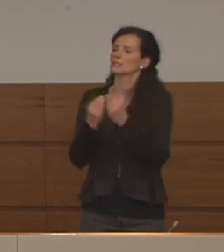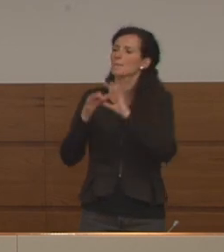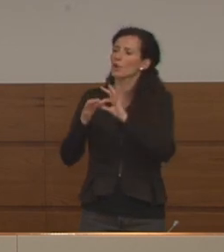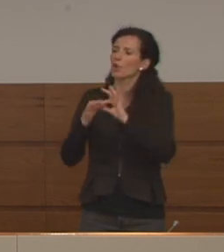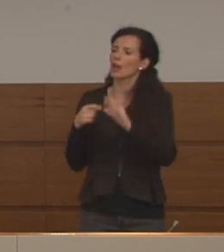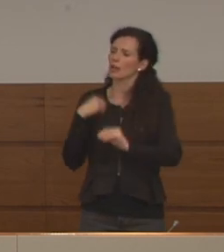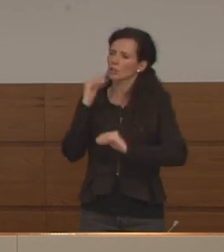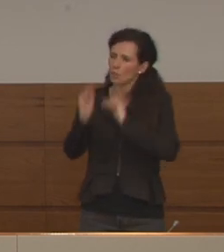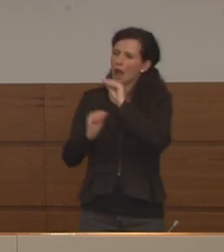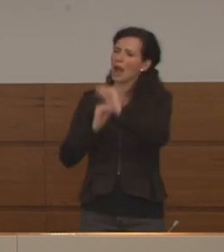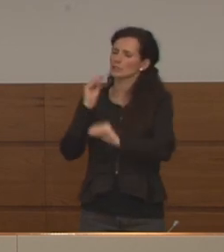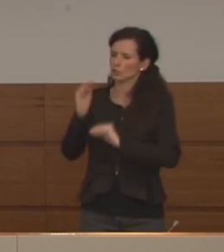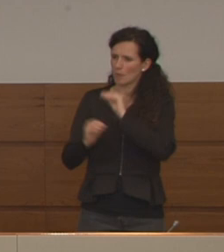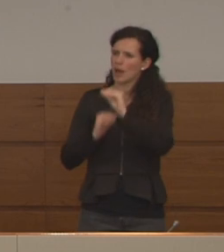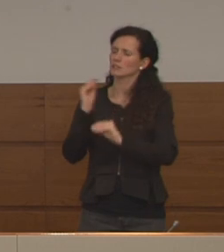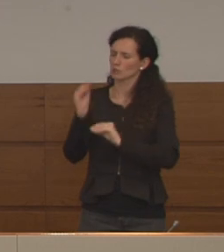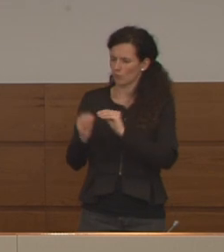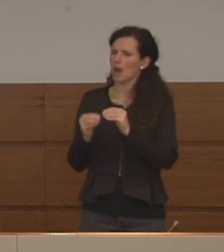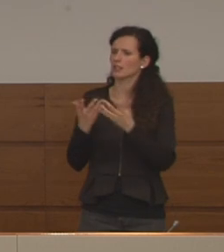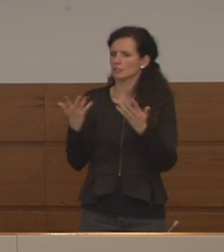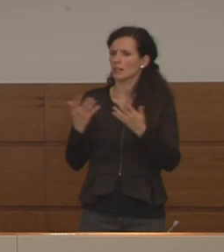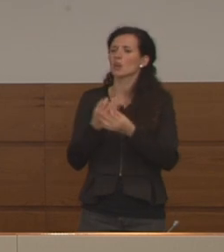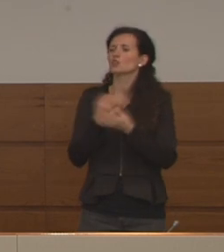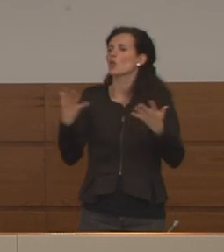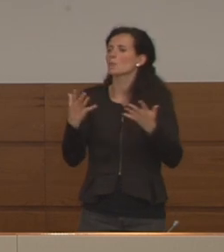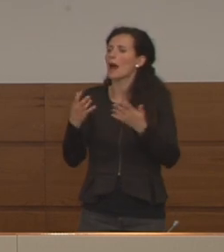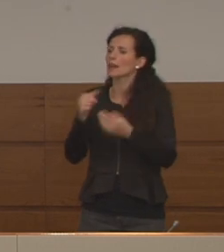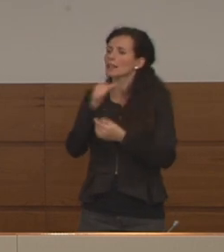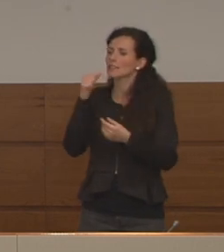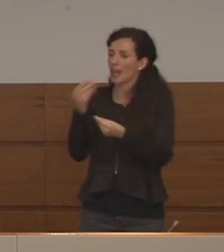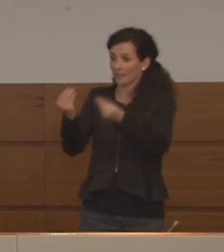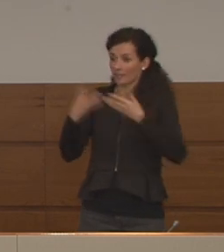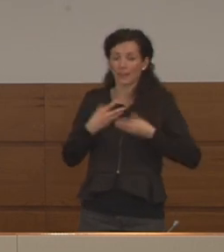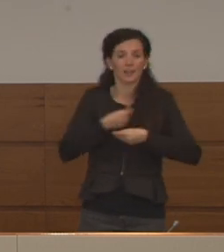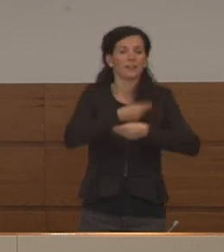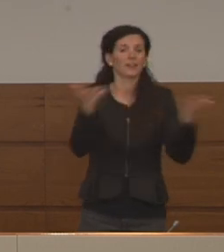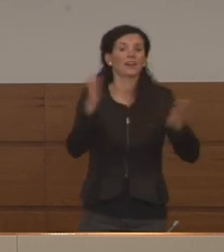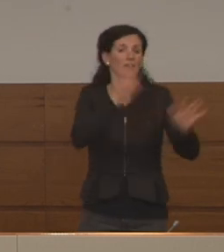domande per poter fare un'informazione giusta e corretta, ma se mi è consentito